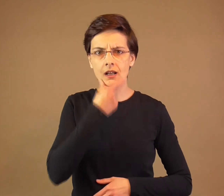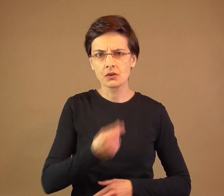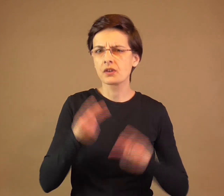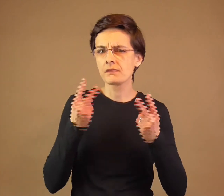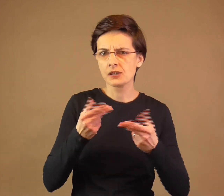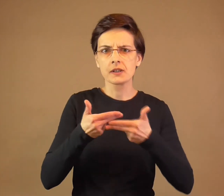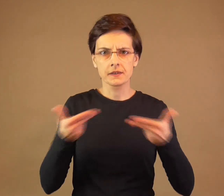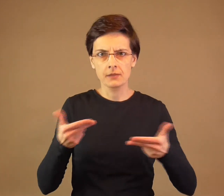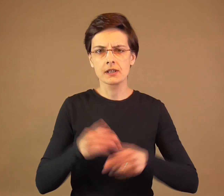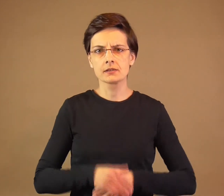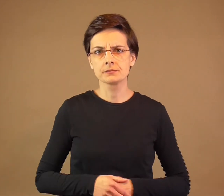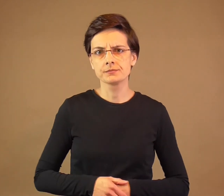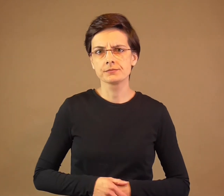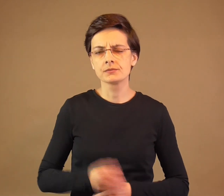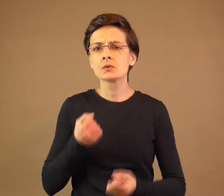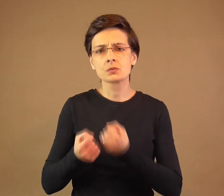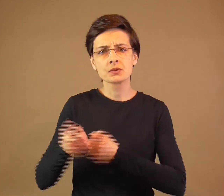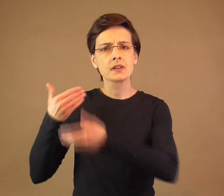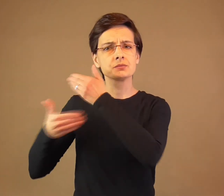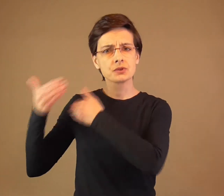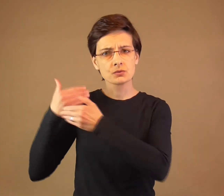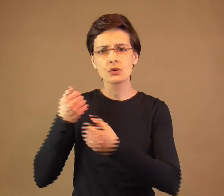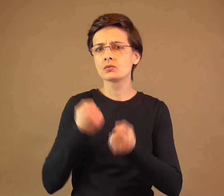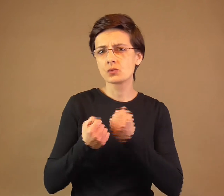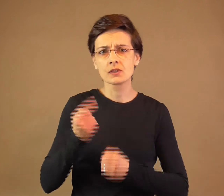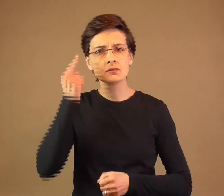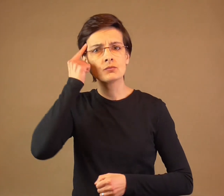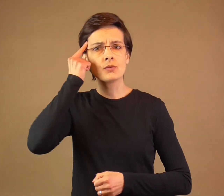Ważnym tematem dla Kantora była trudna przeszłość. Trudne wspomnienia.